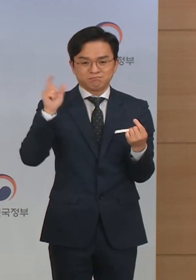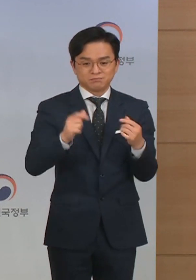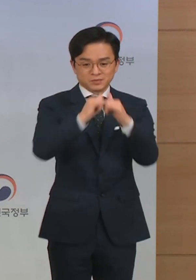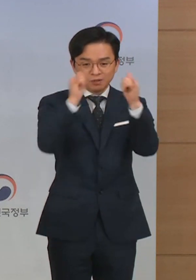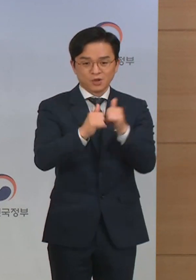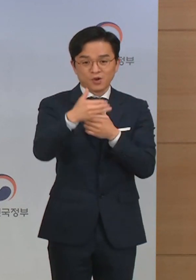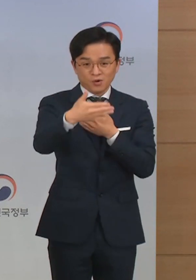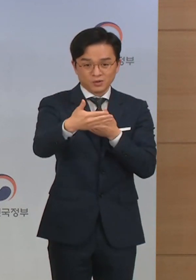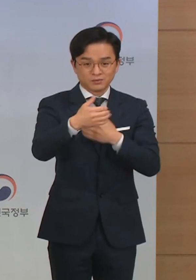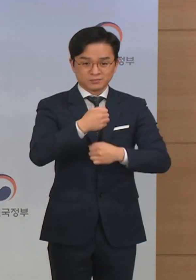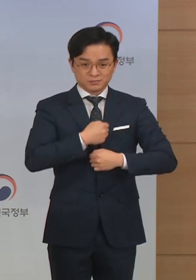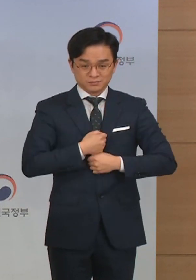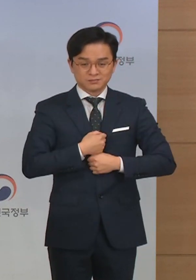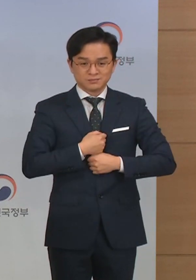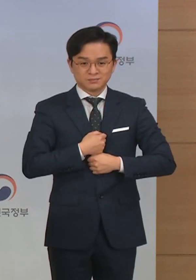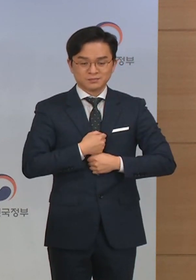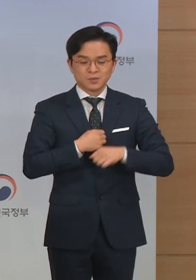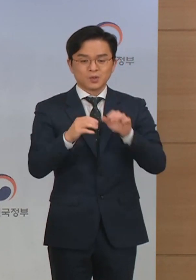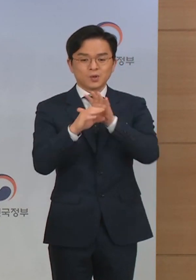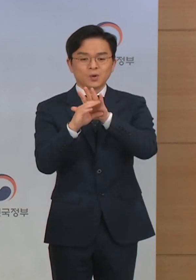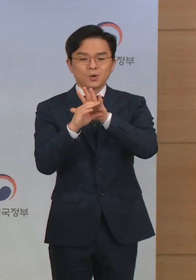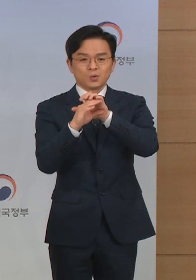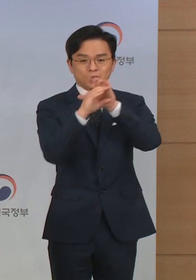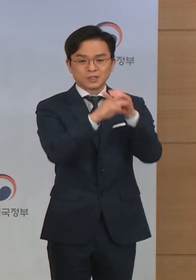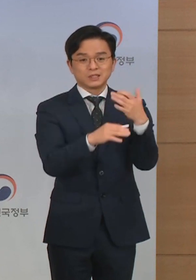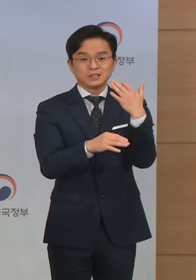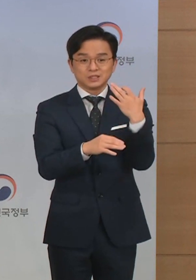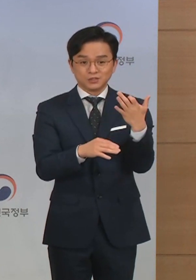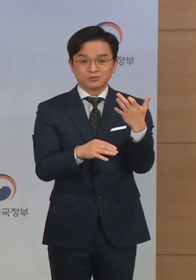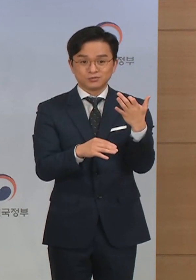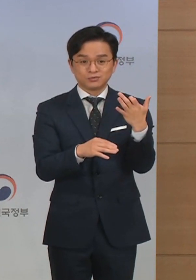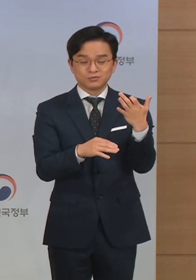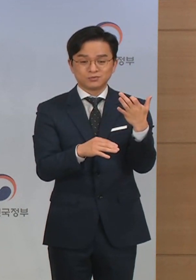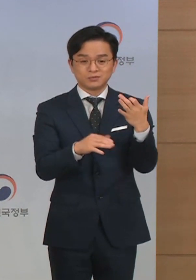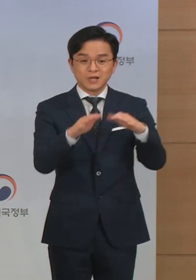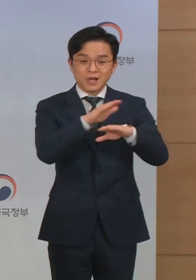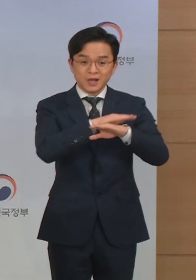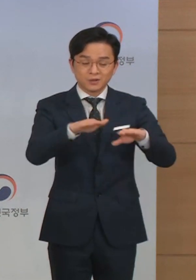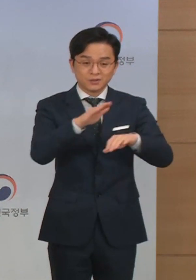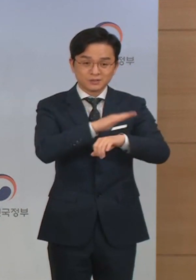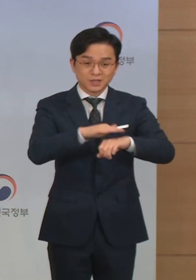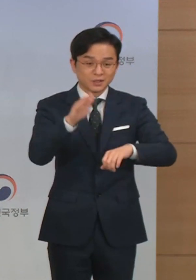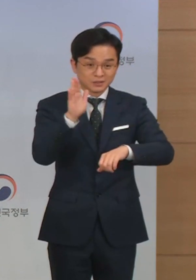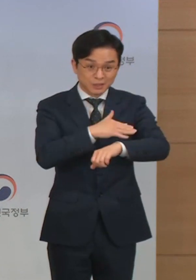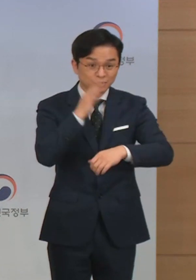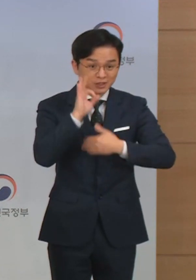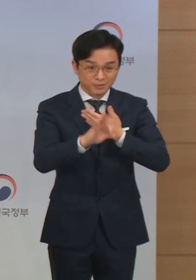코로나19의 확산을 적절히 차단하는 준비가 늦어질 경우 일상과 방역을 함께 하는